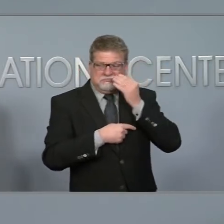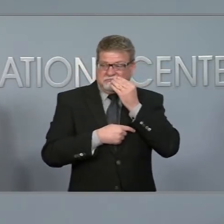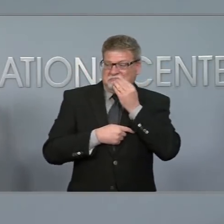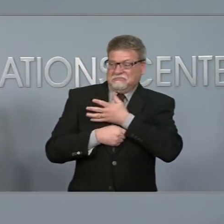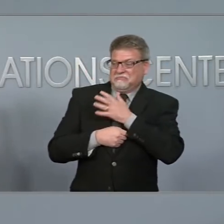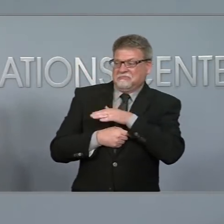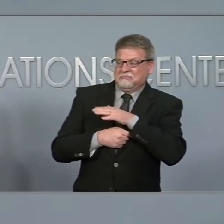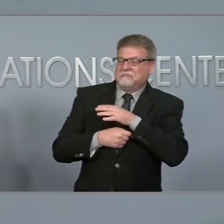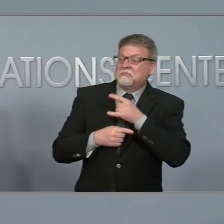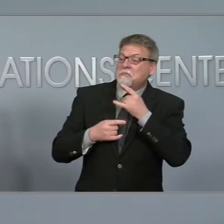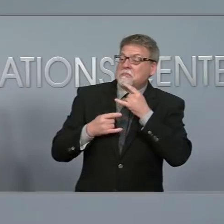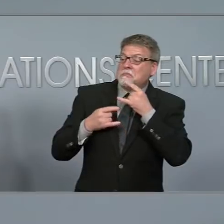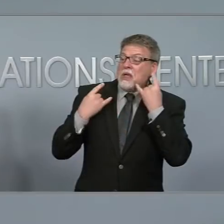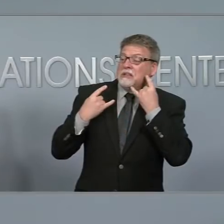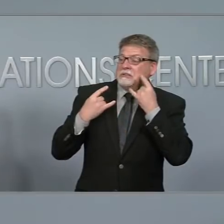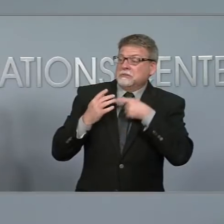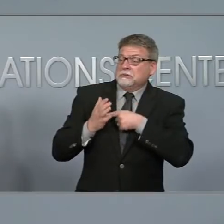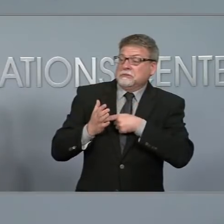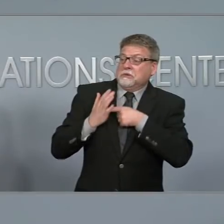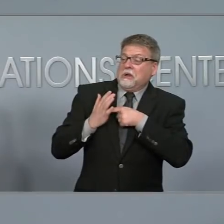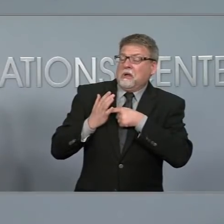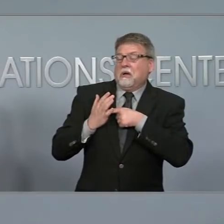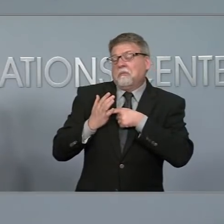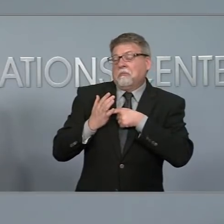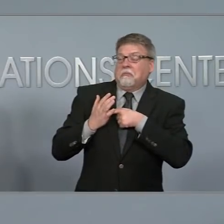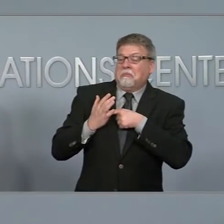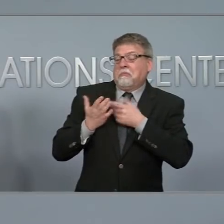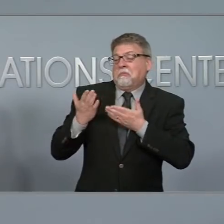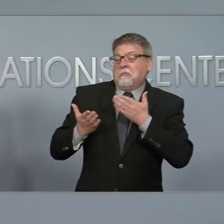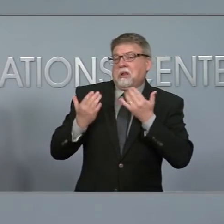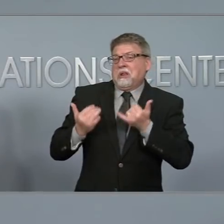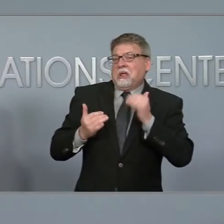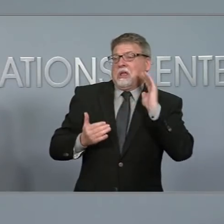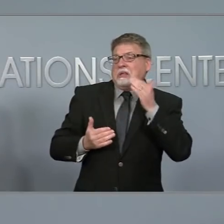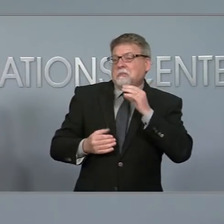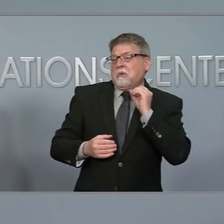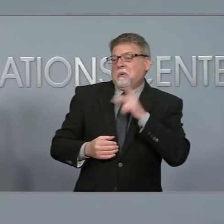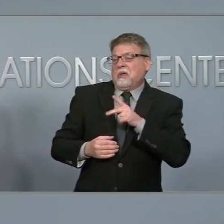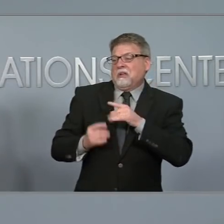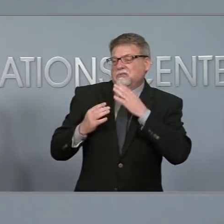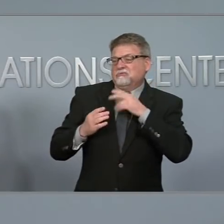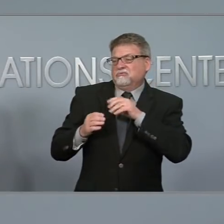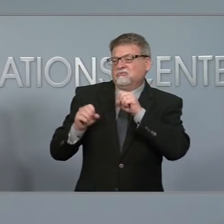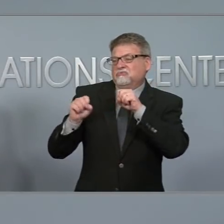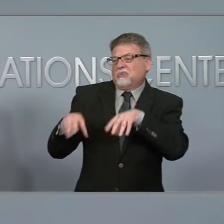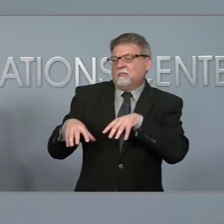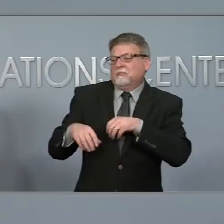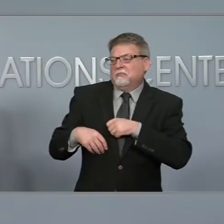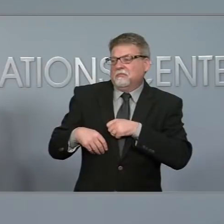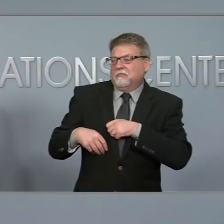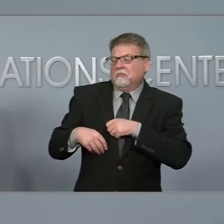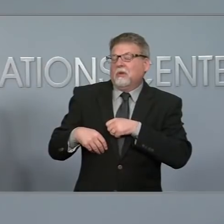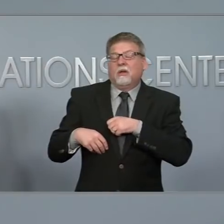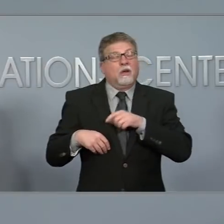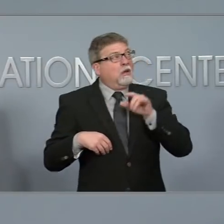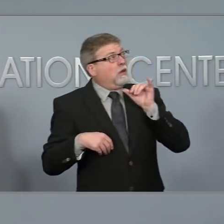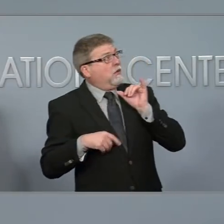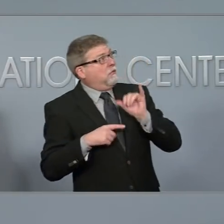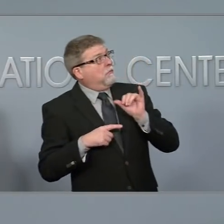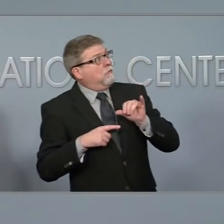momento en